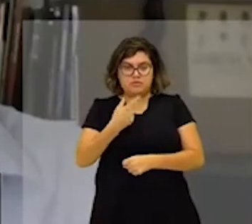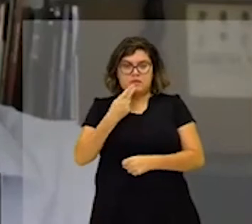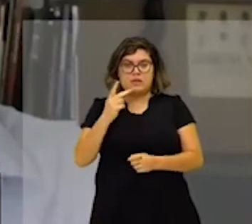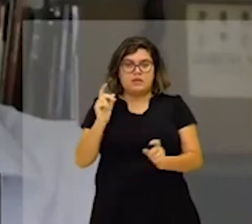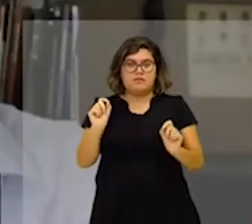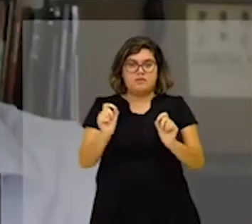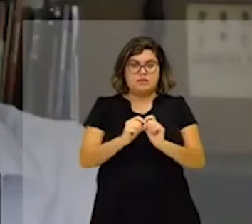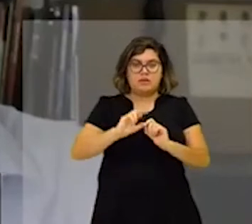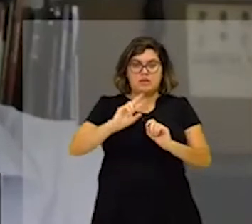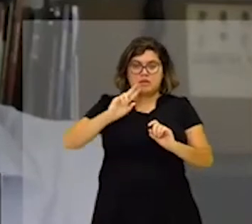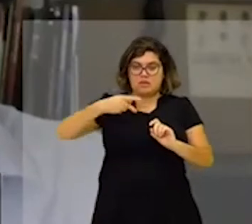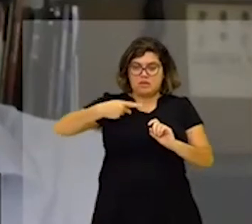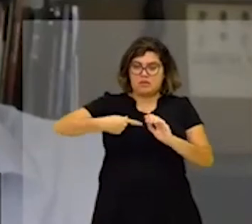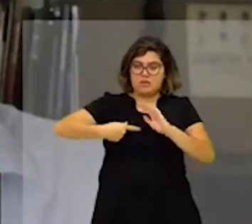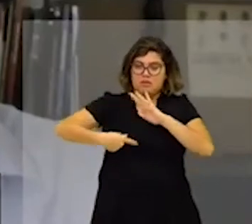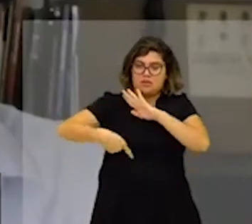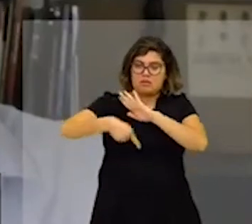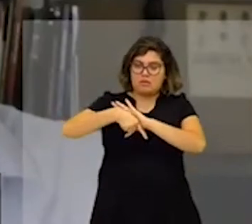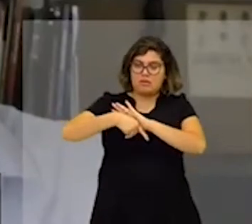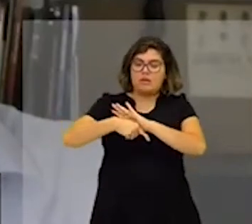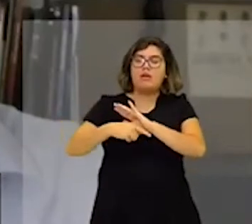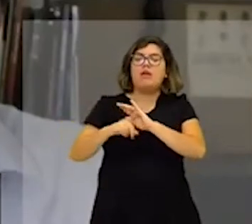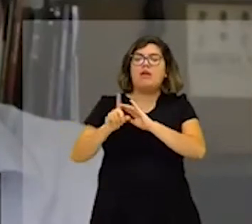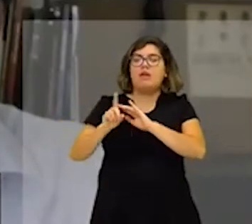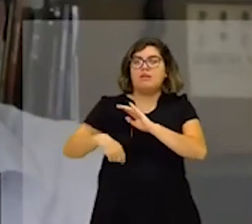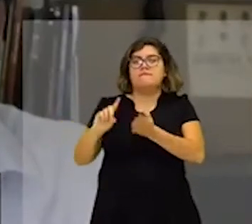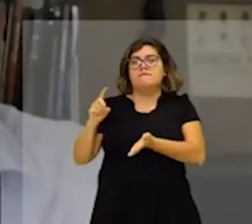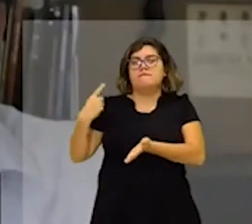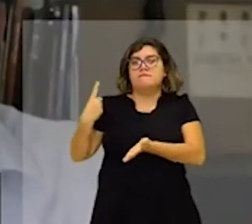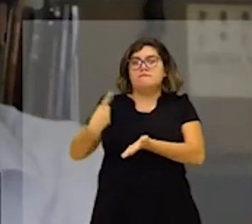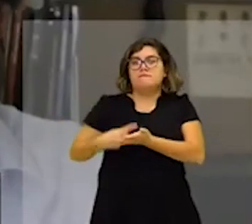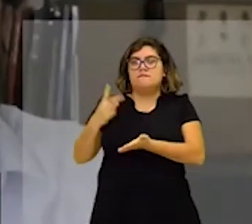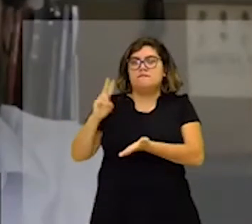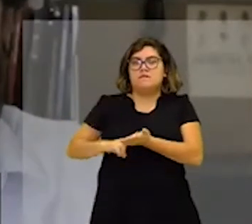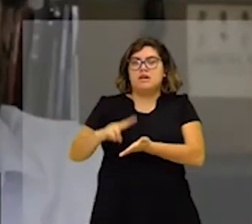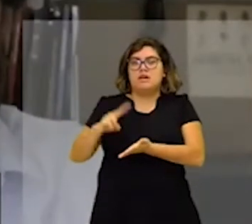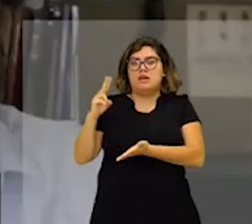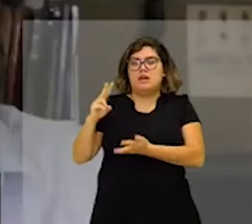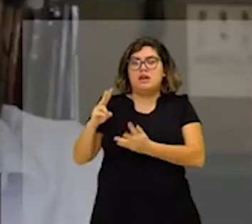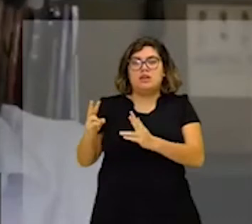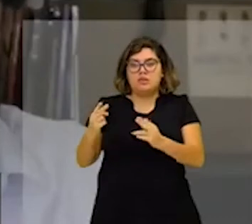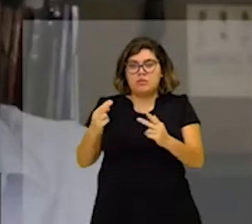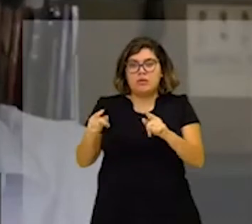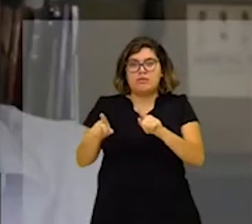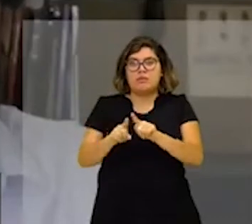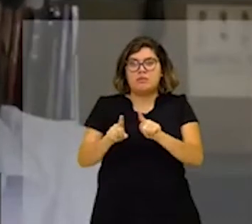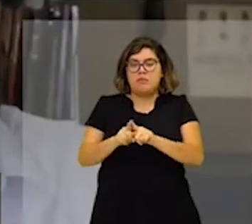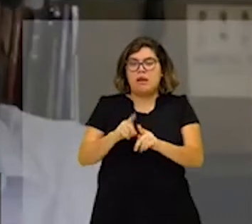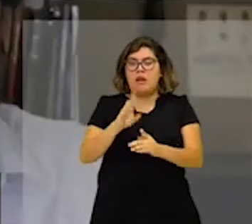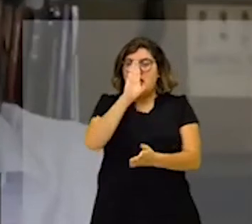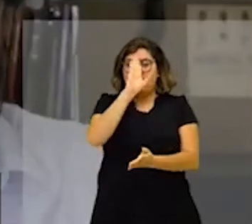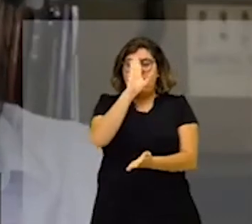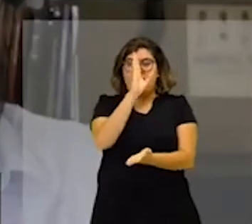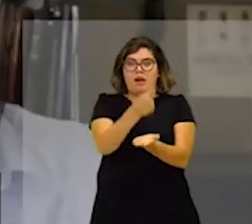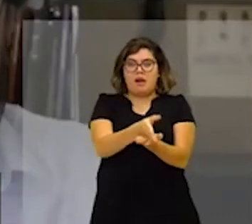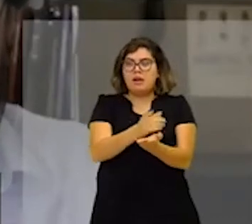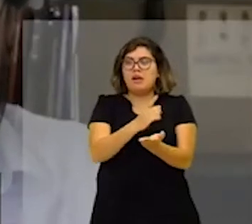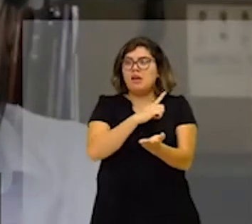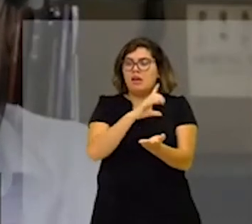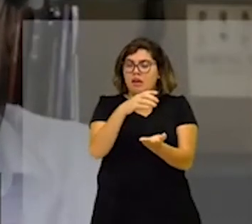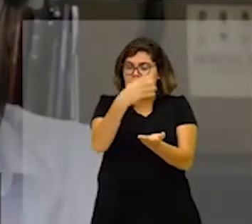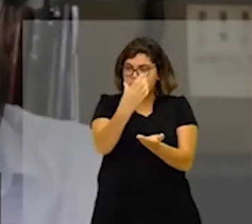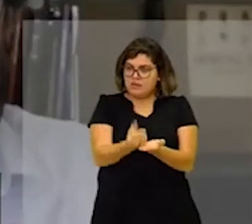é Walita tanto quanto é a essa identificação admitir então quando nós falamos de comissões